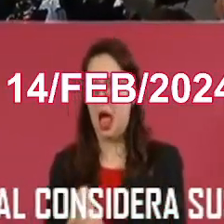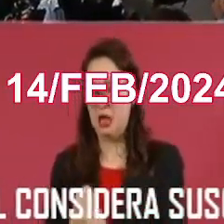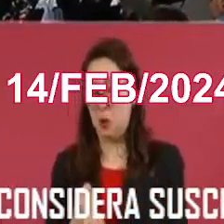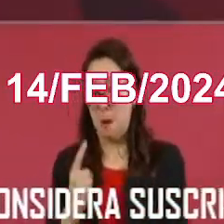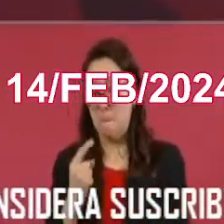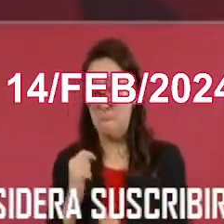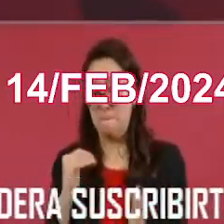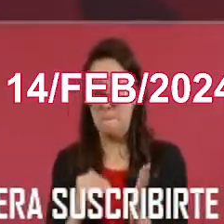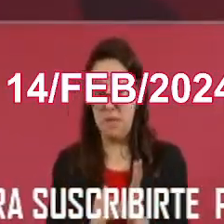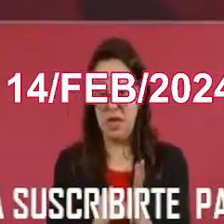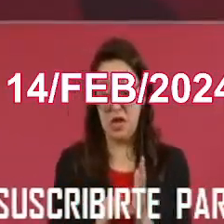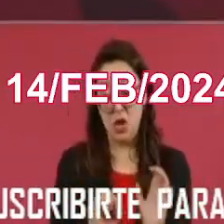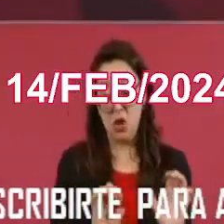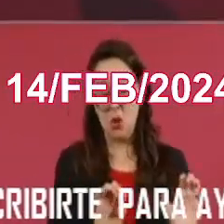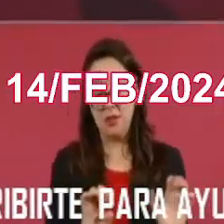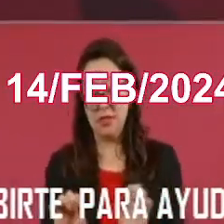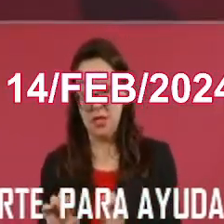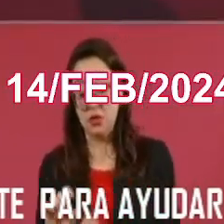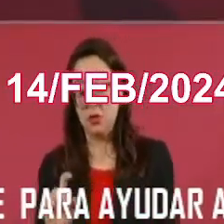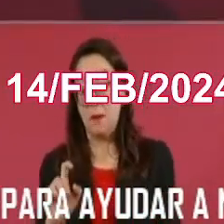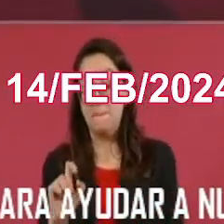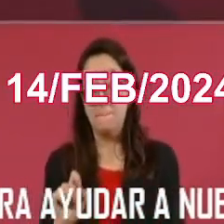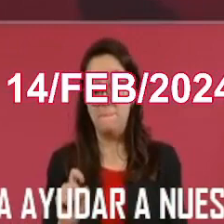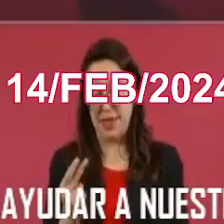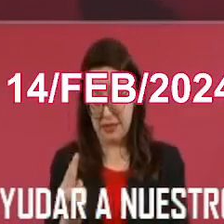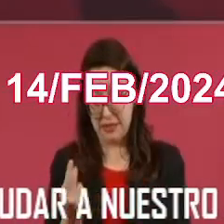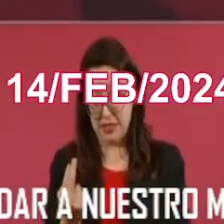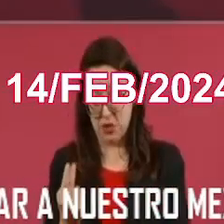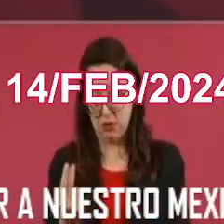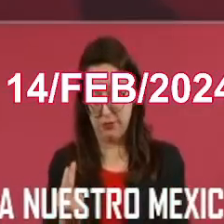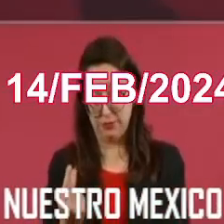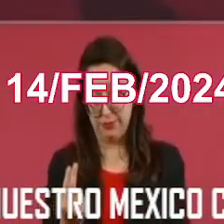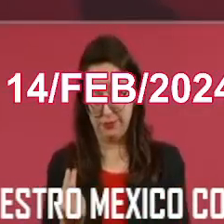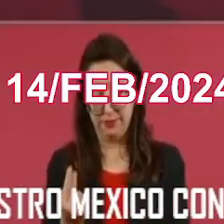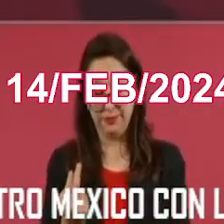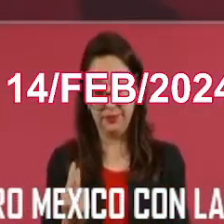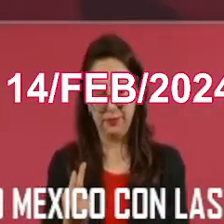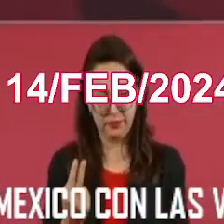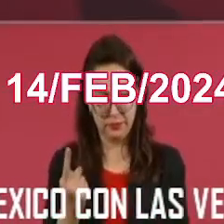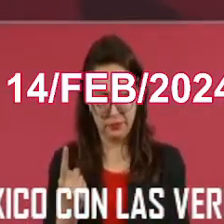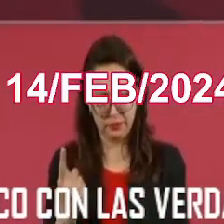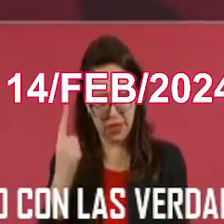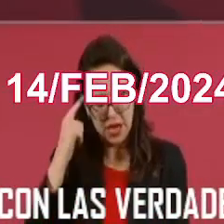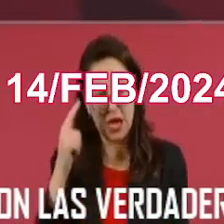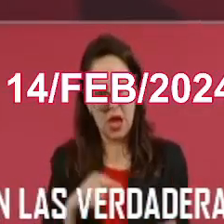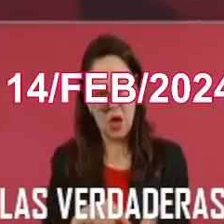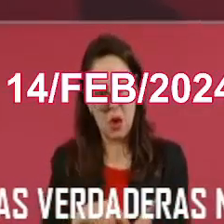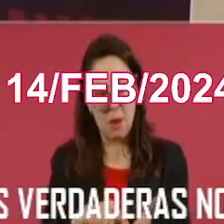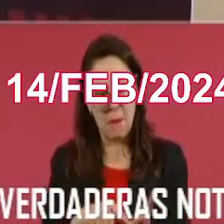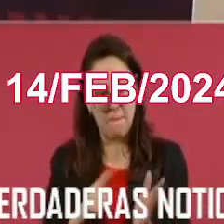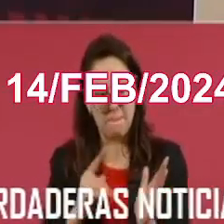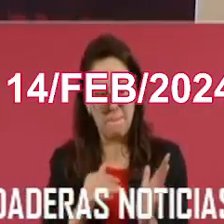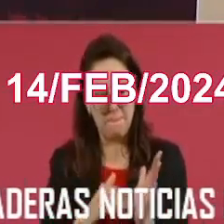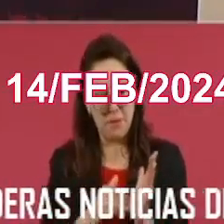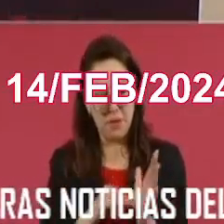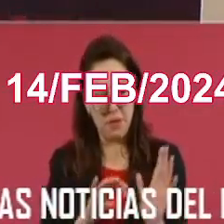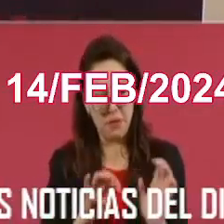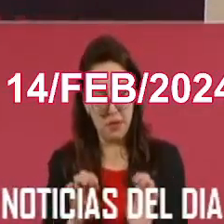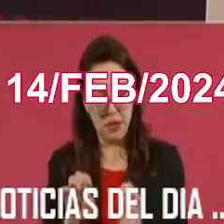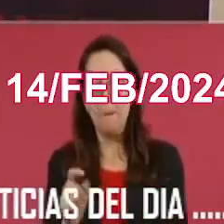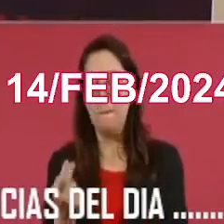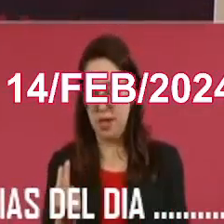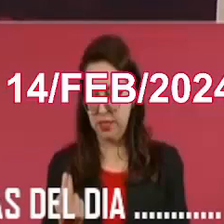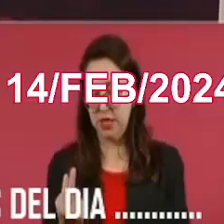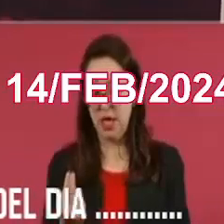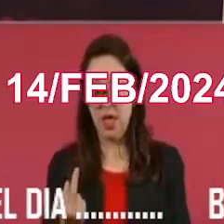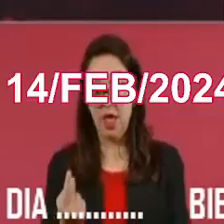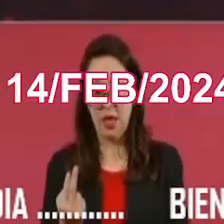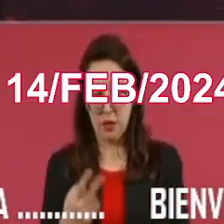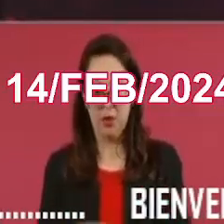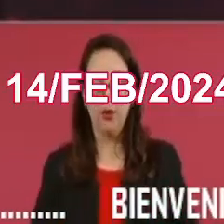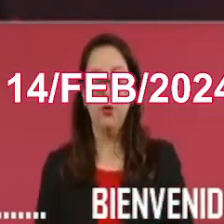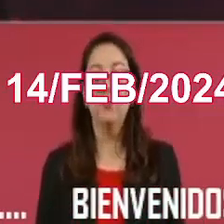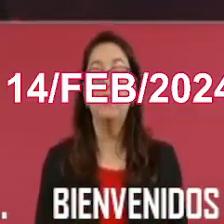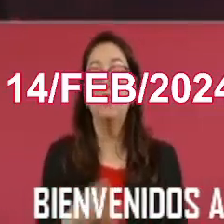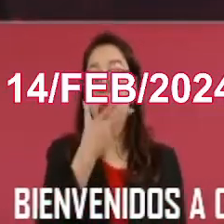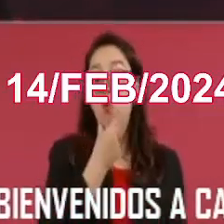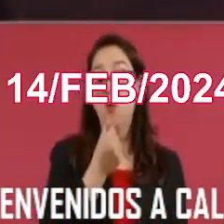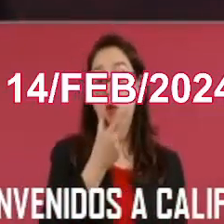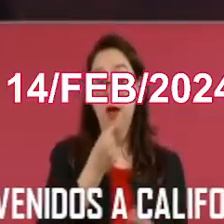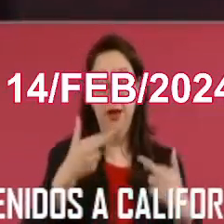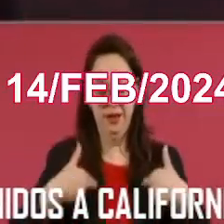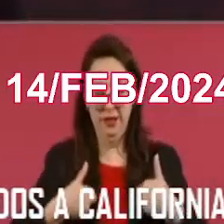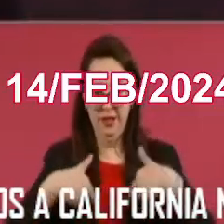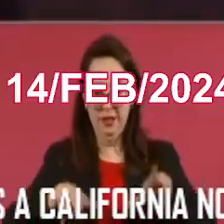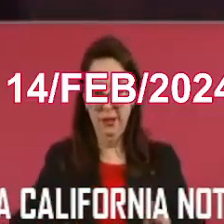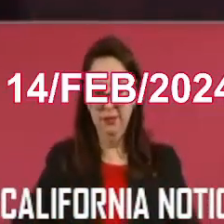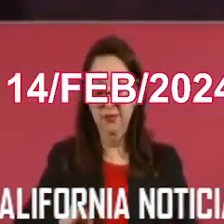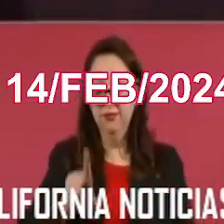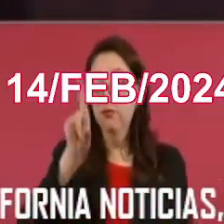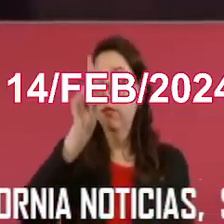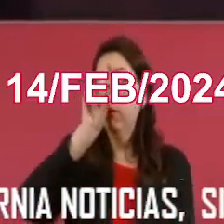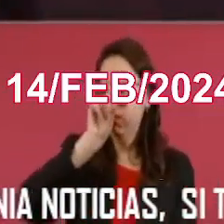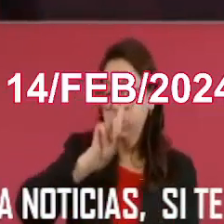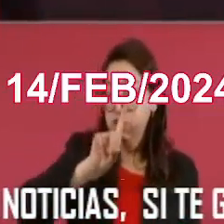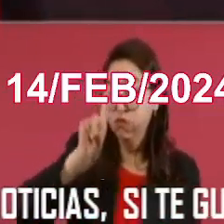carta si no me equivoco 1925 la recomendación que hace para